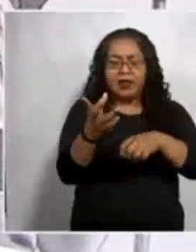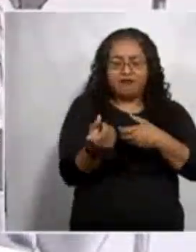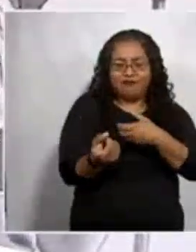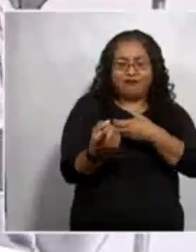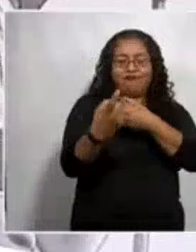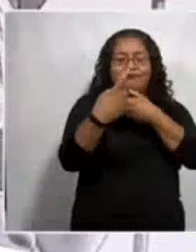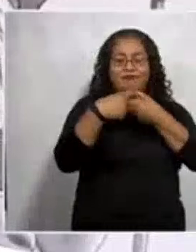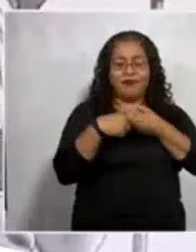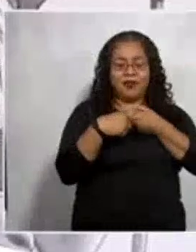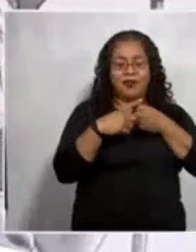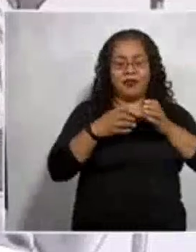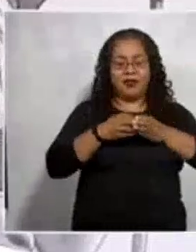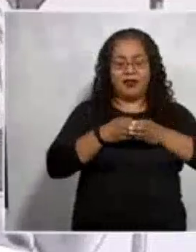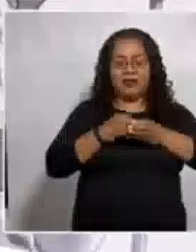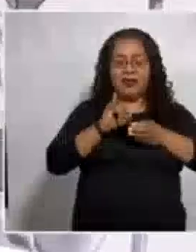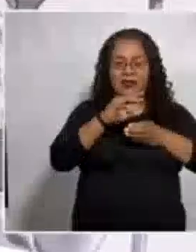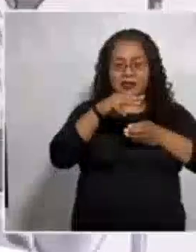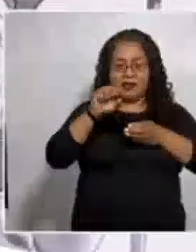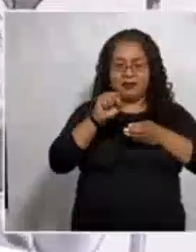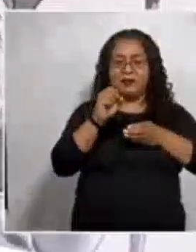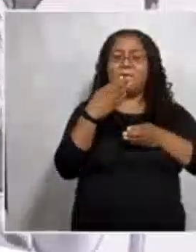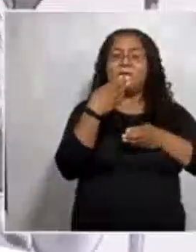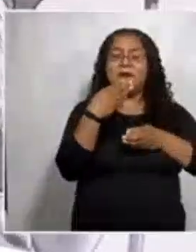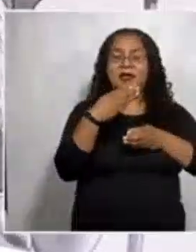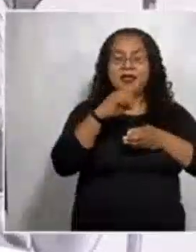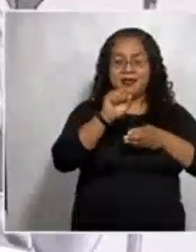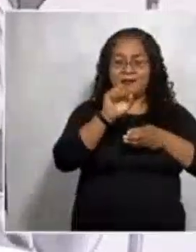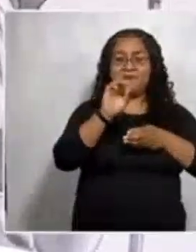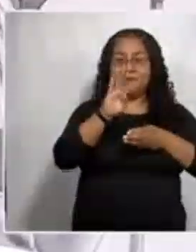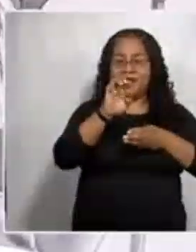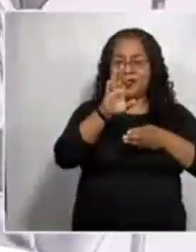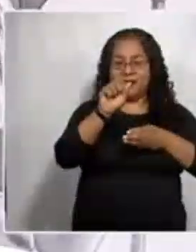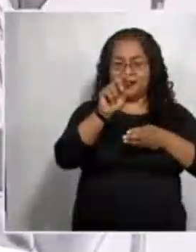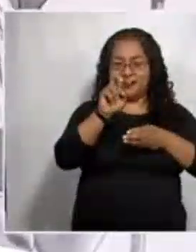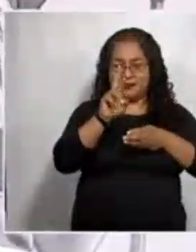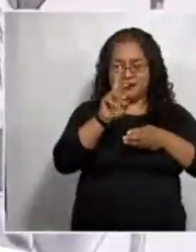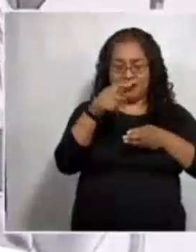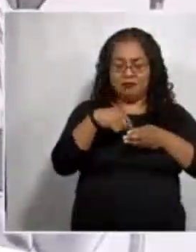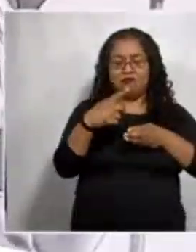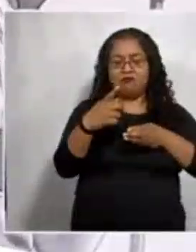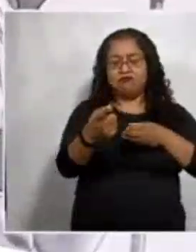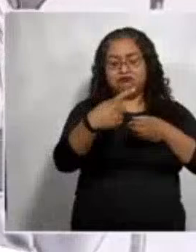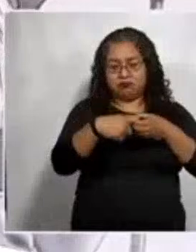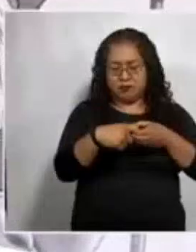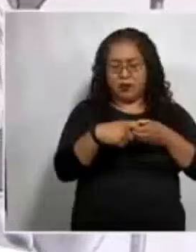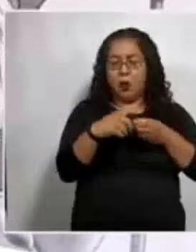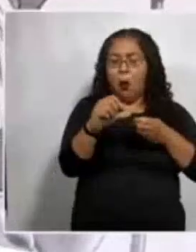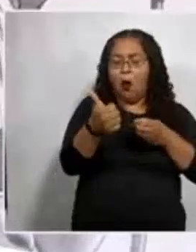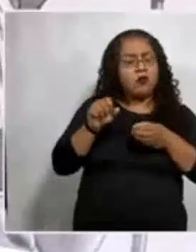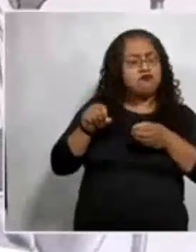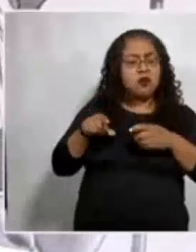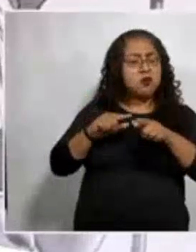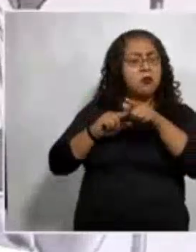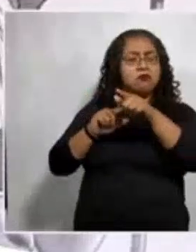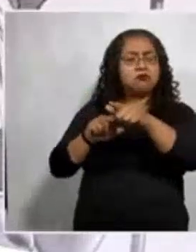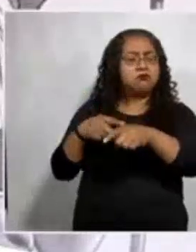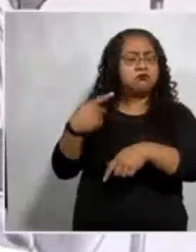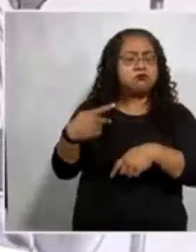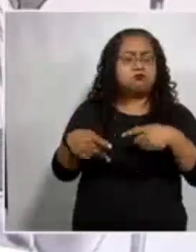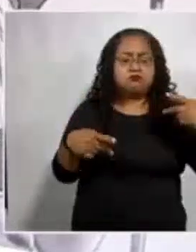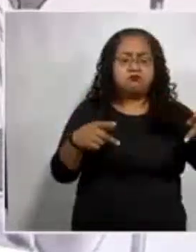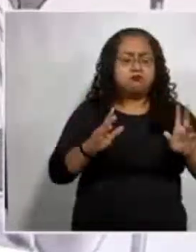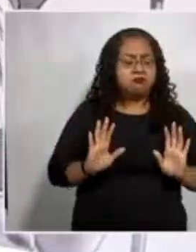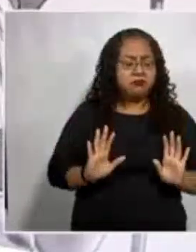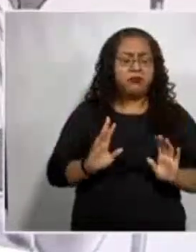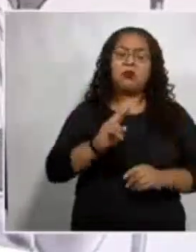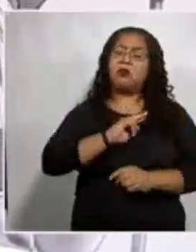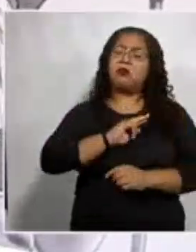Otros han decidido permanecer con su sistema de salud estatal y nosotros estamos trabajando